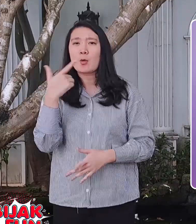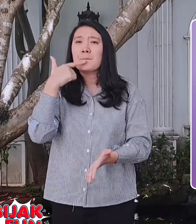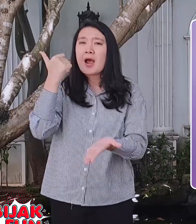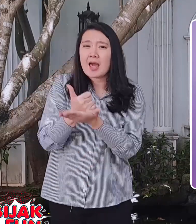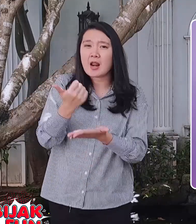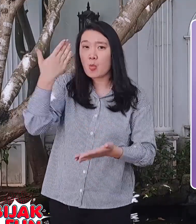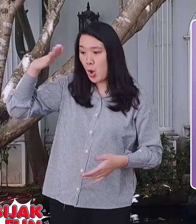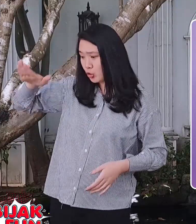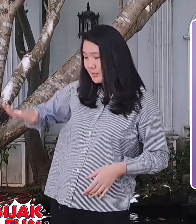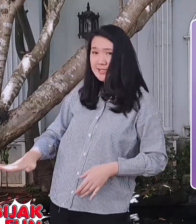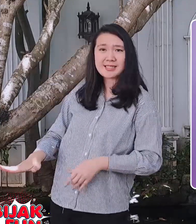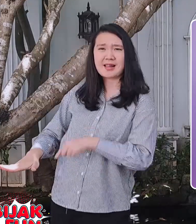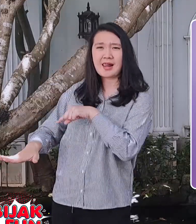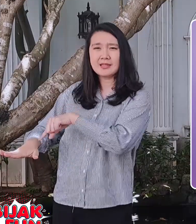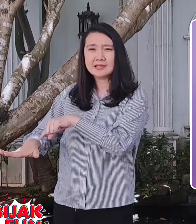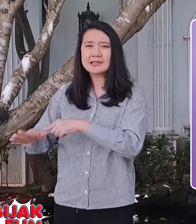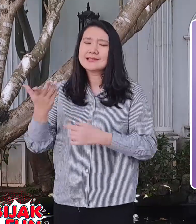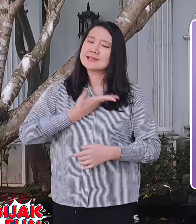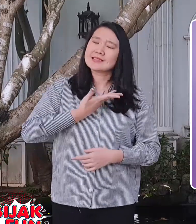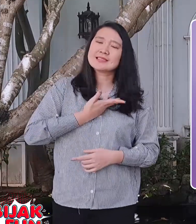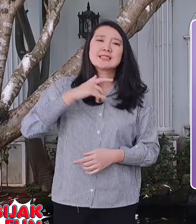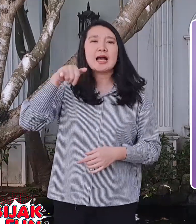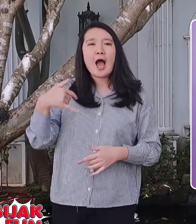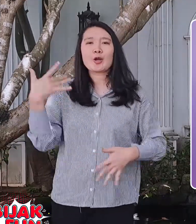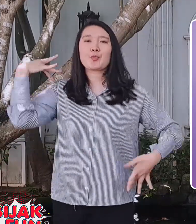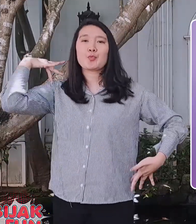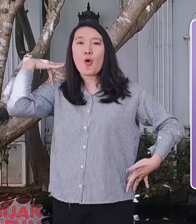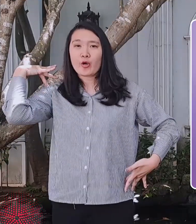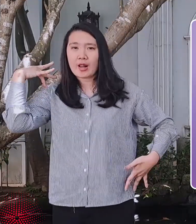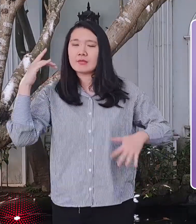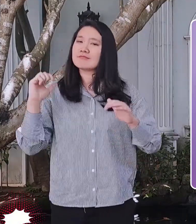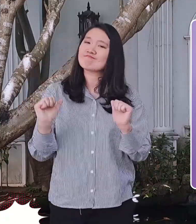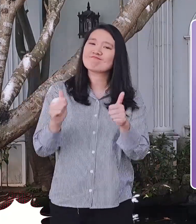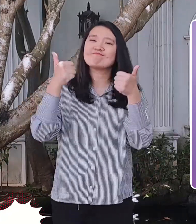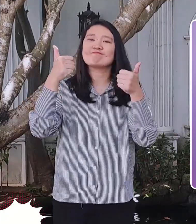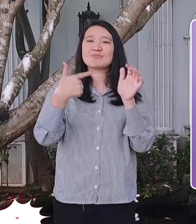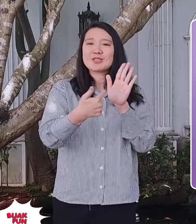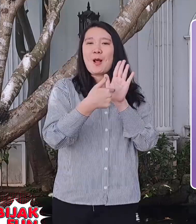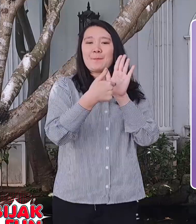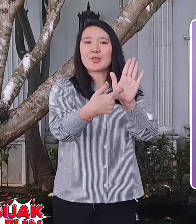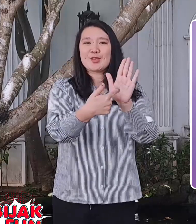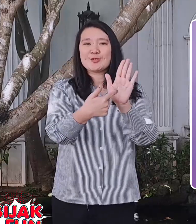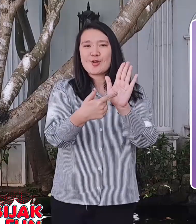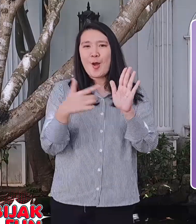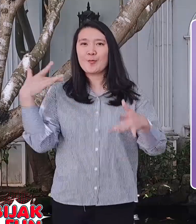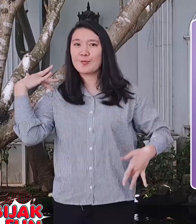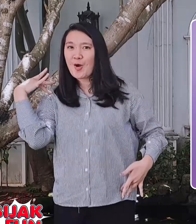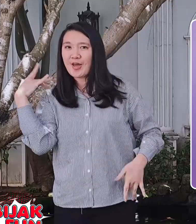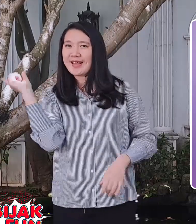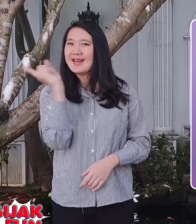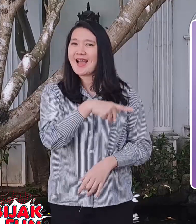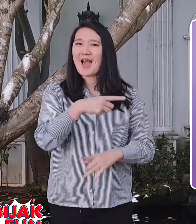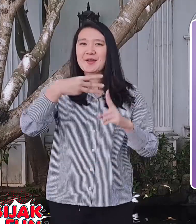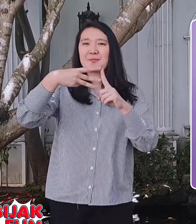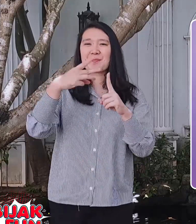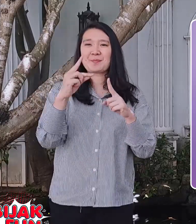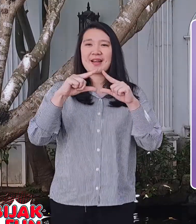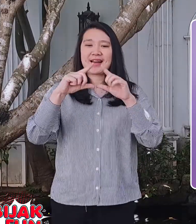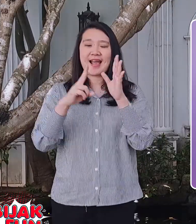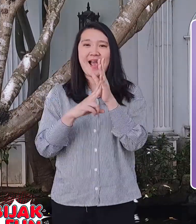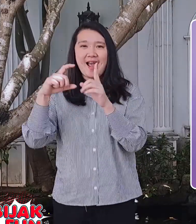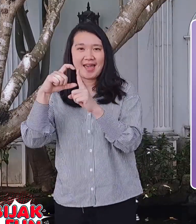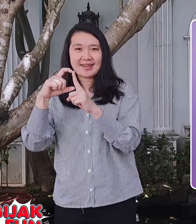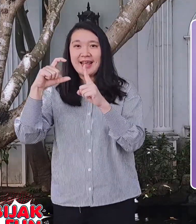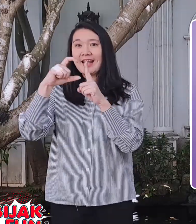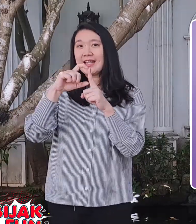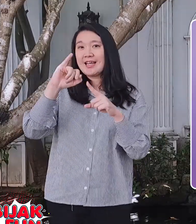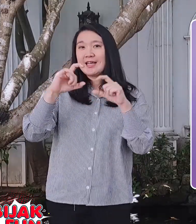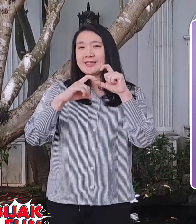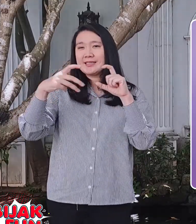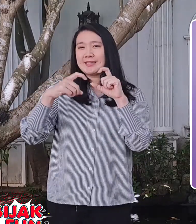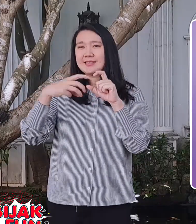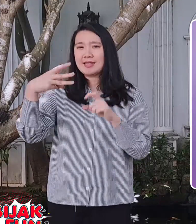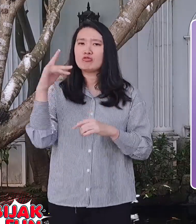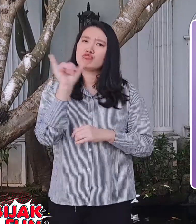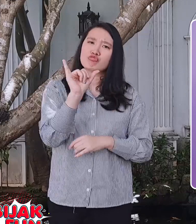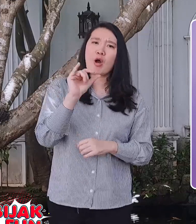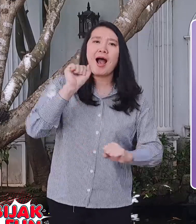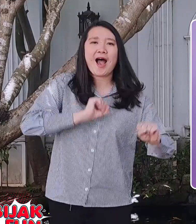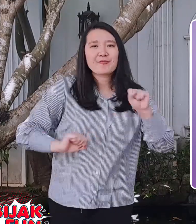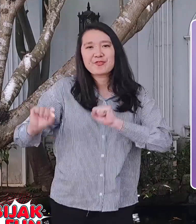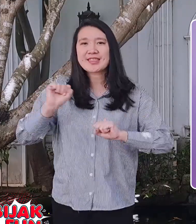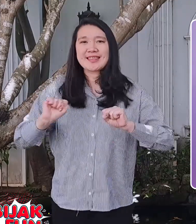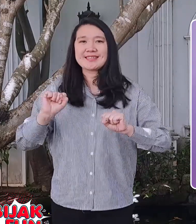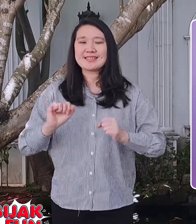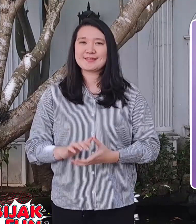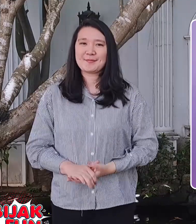dan padahal waktu kecil ingin jadi model pun berhasil jadi model dari brand Diesel juga aktivis